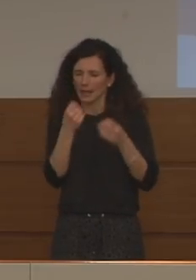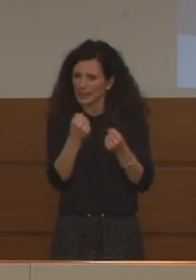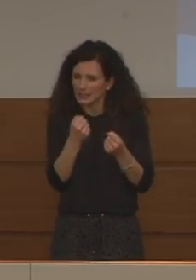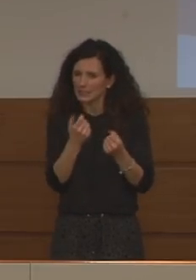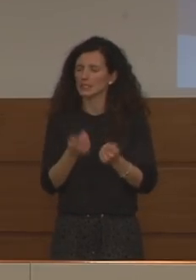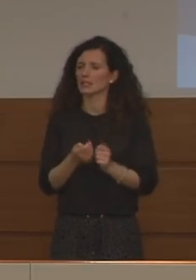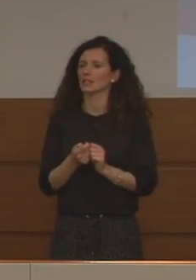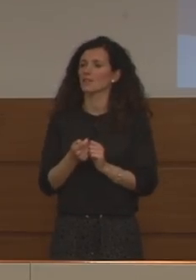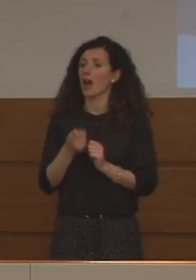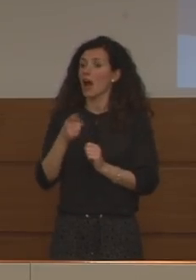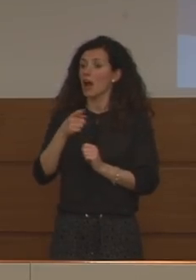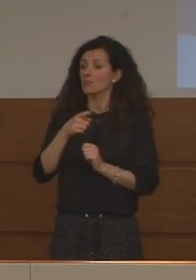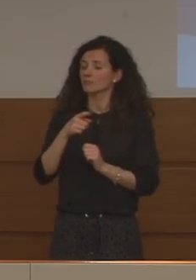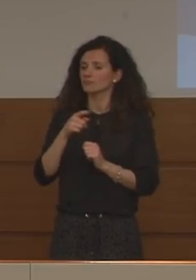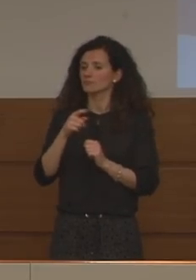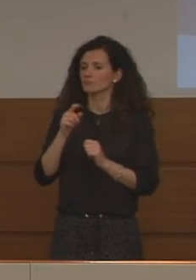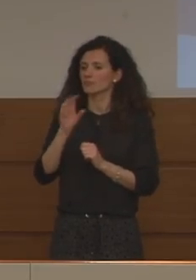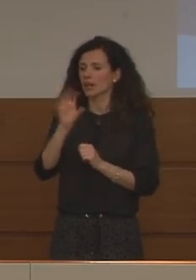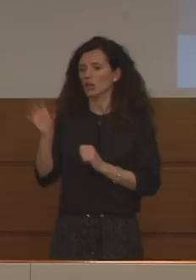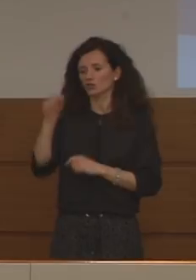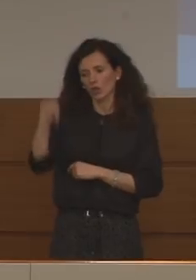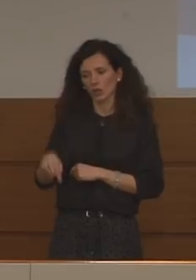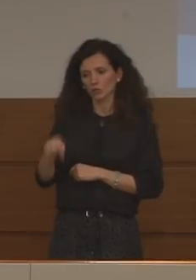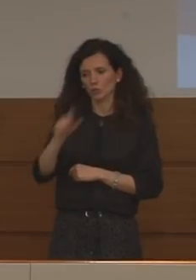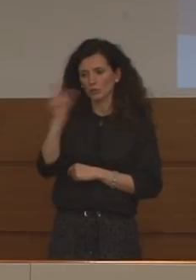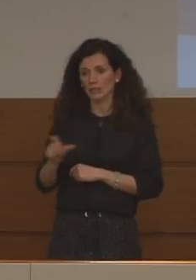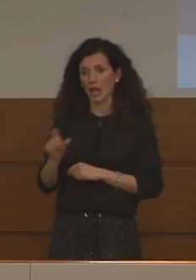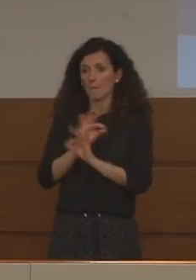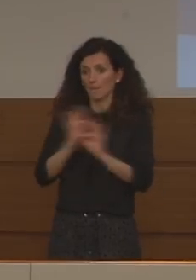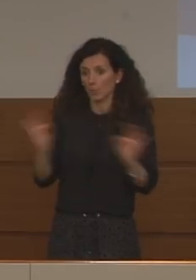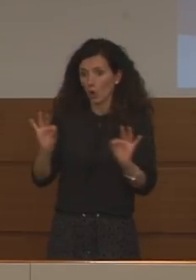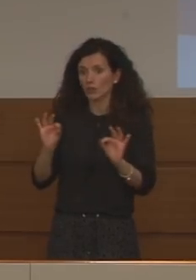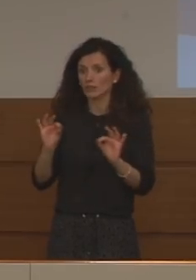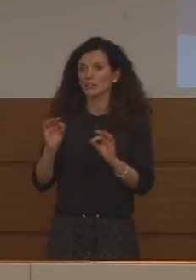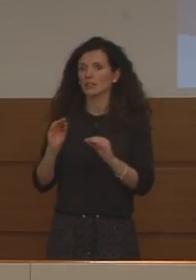avuto il tempo di adeguarsi a un'eventuale emergenza. Poi, se fosse